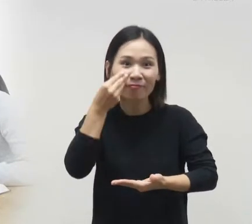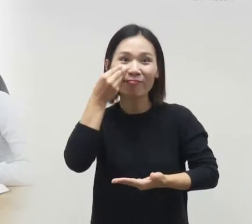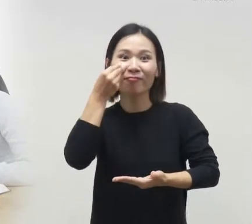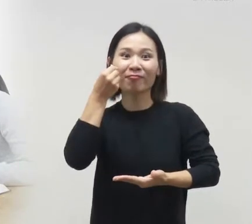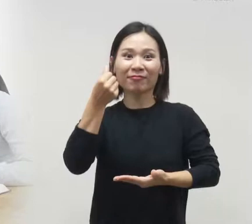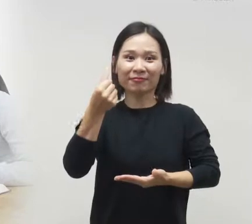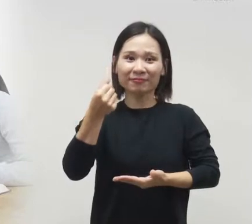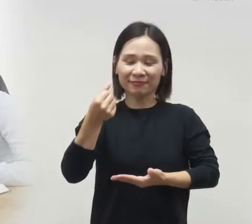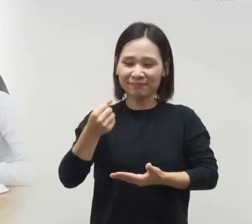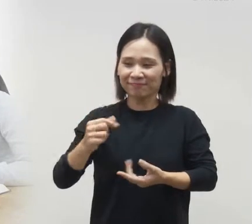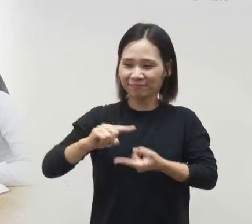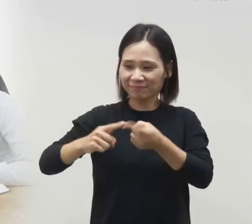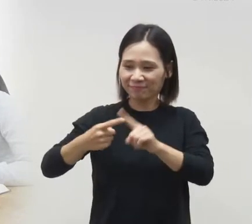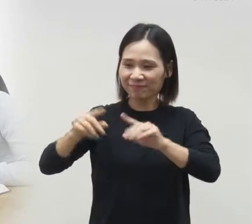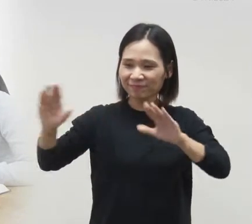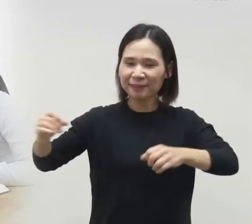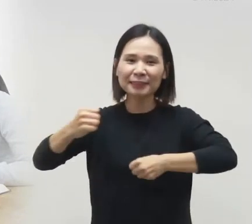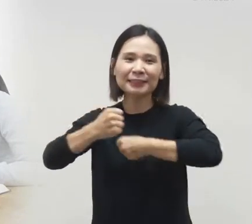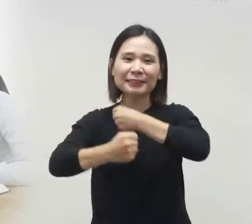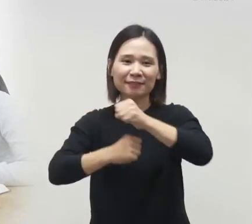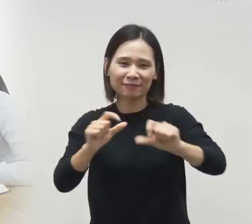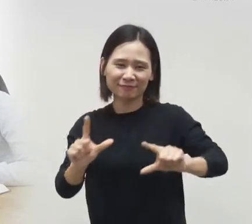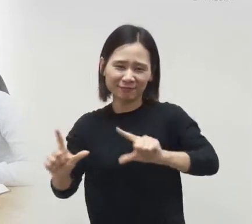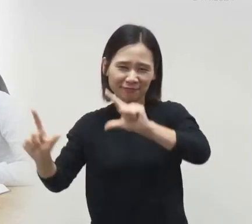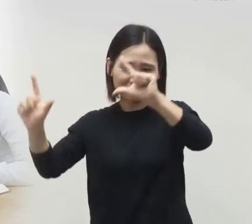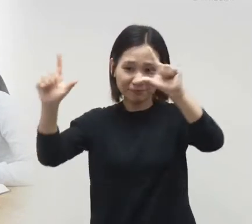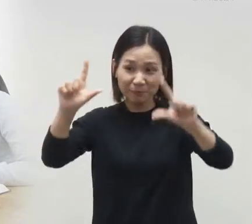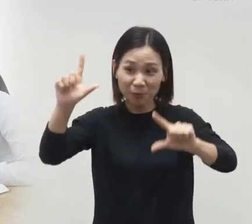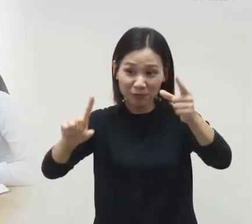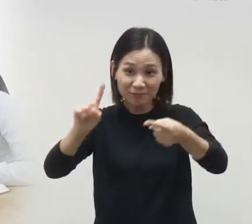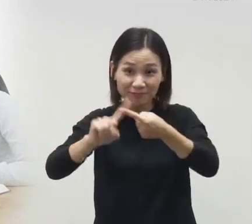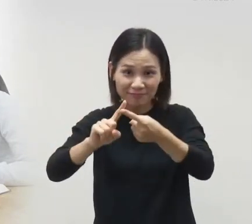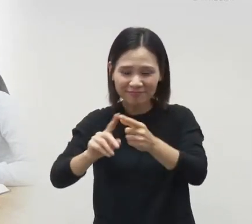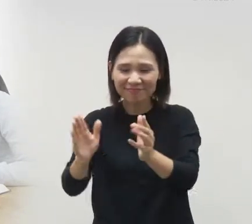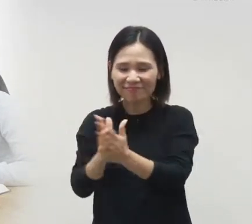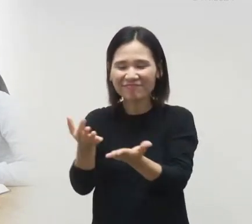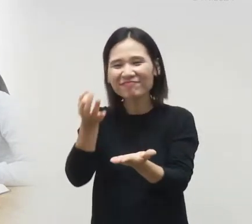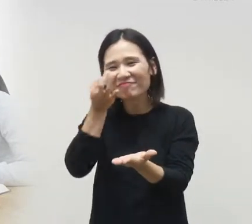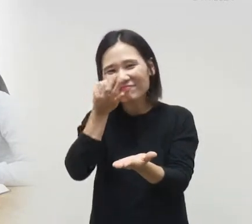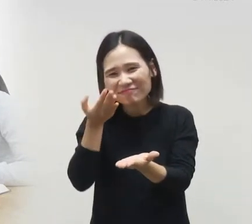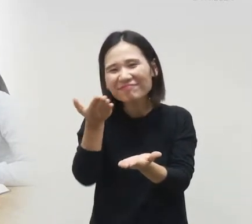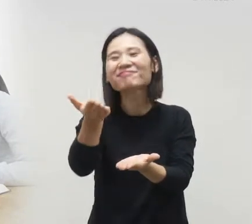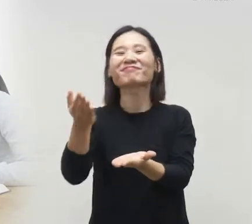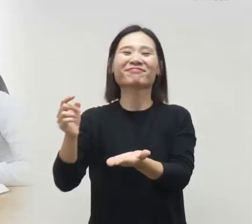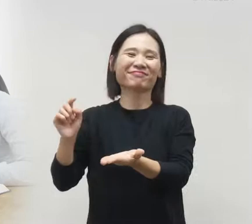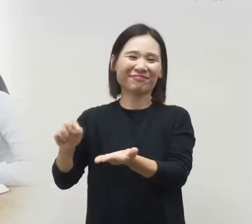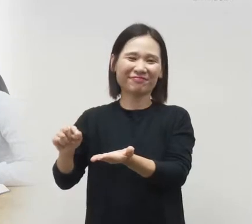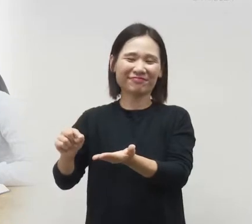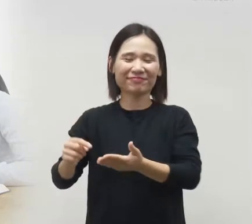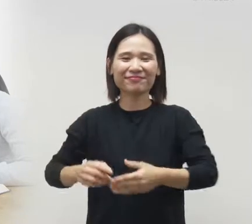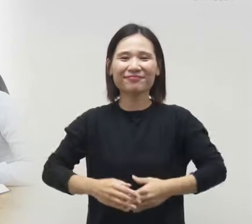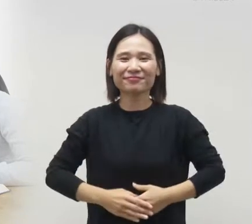서로 자유롭게 사는 모습을 보여준다.